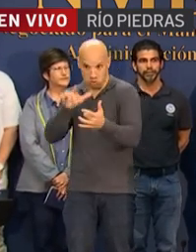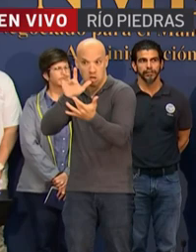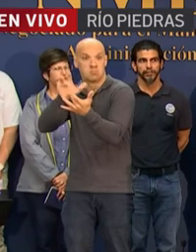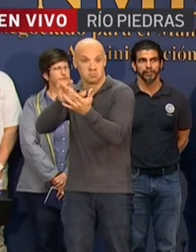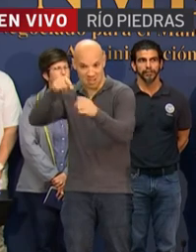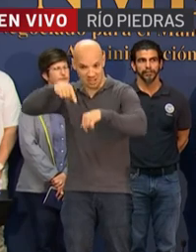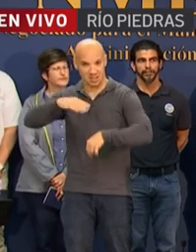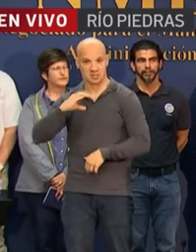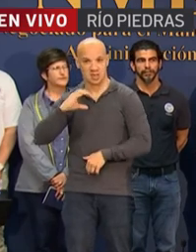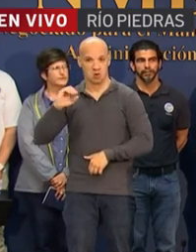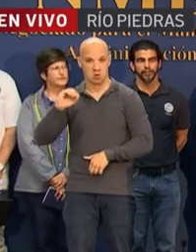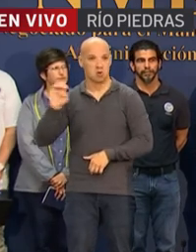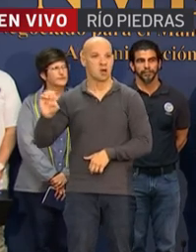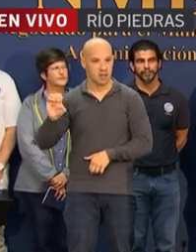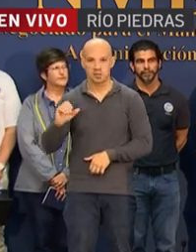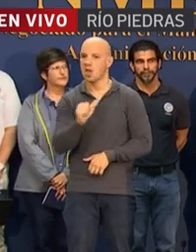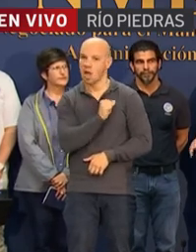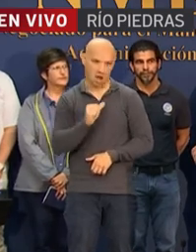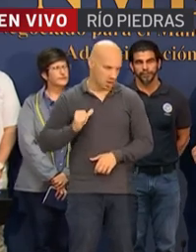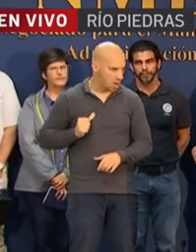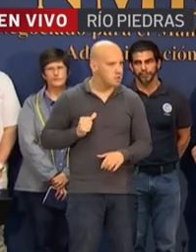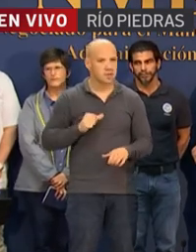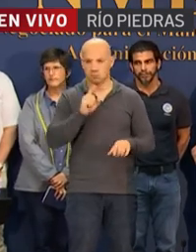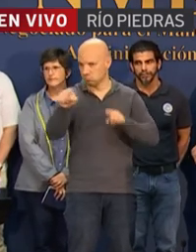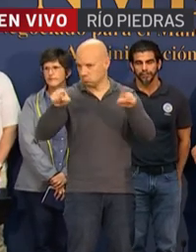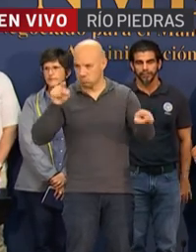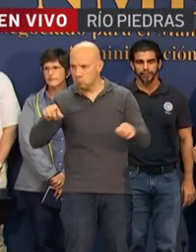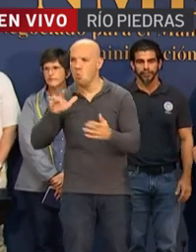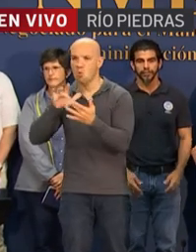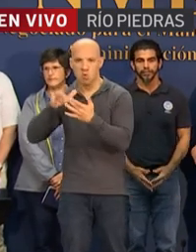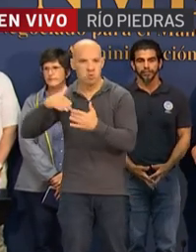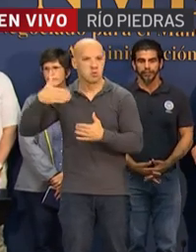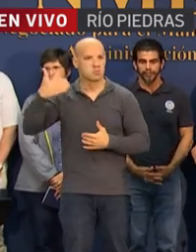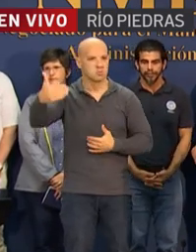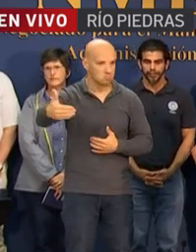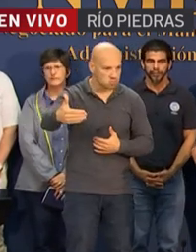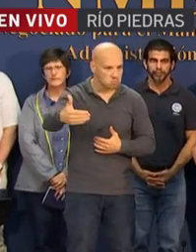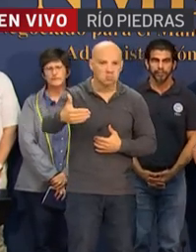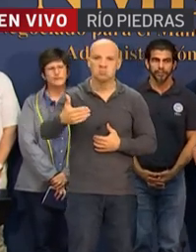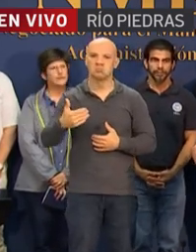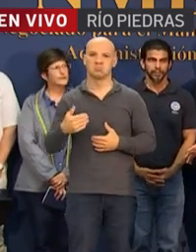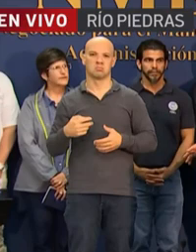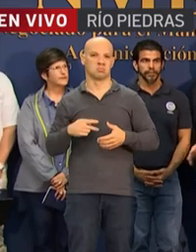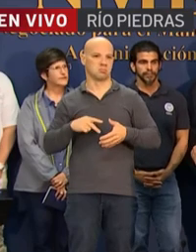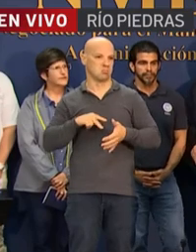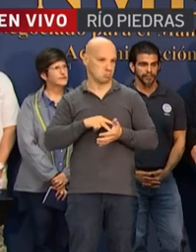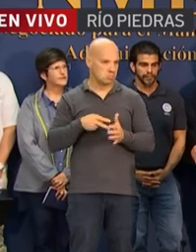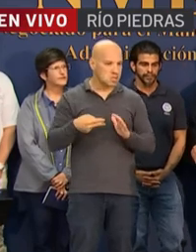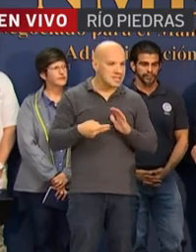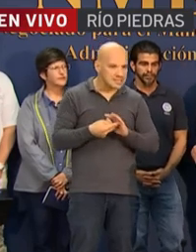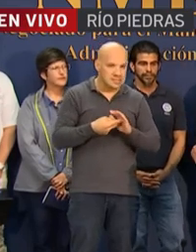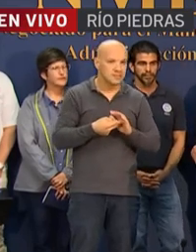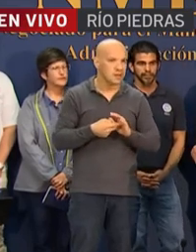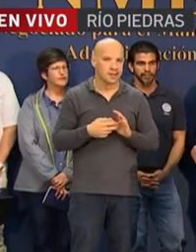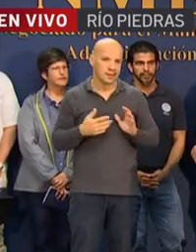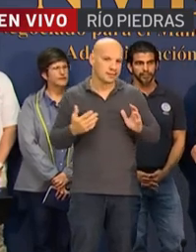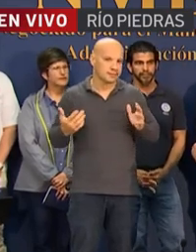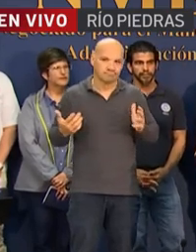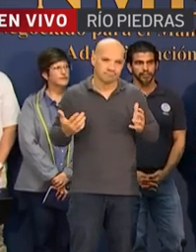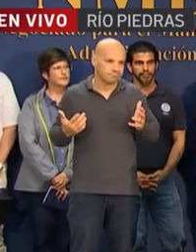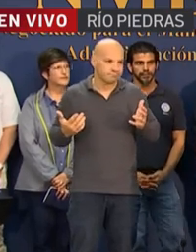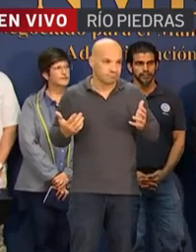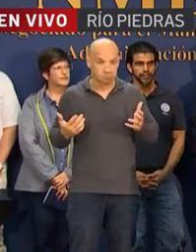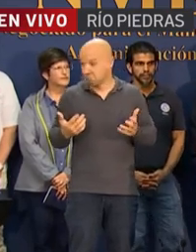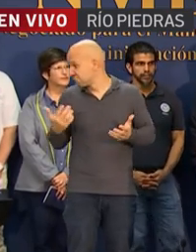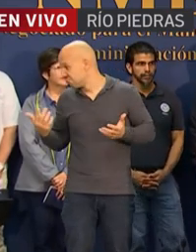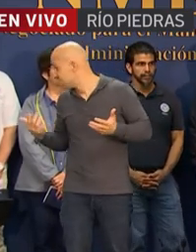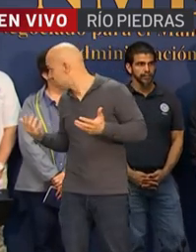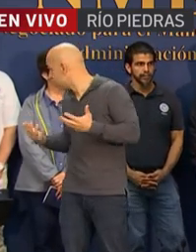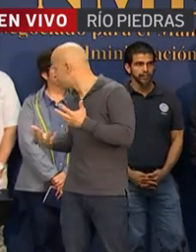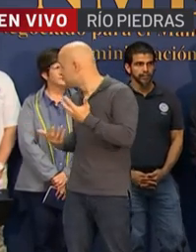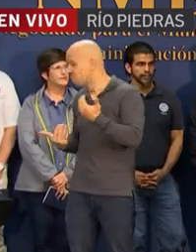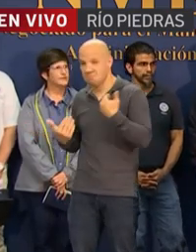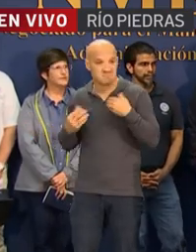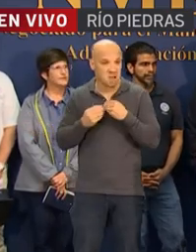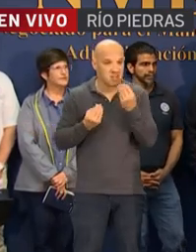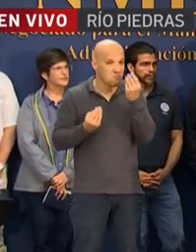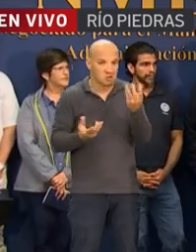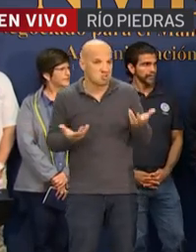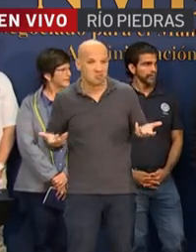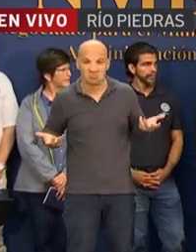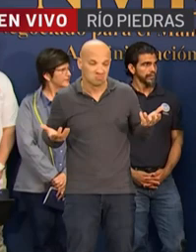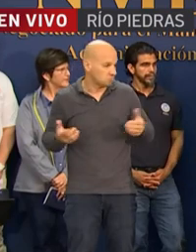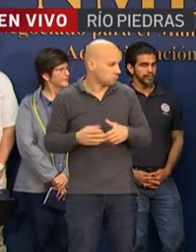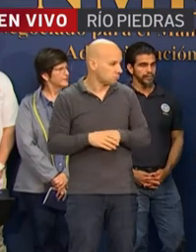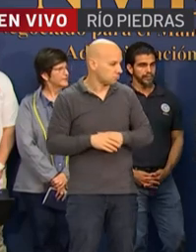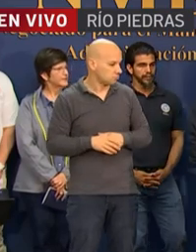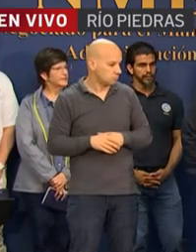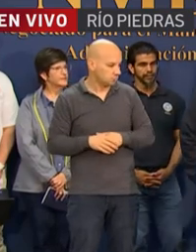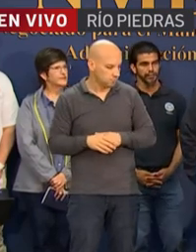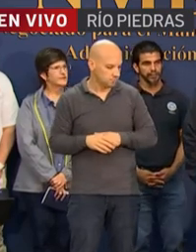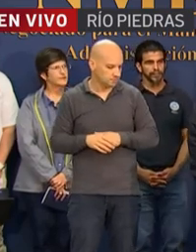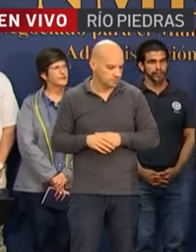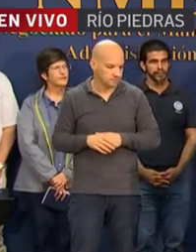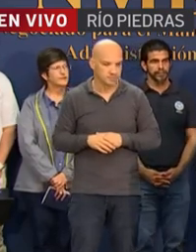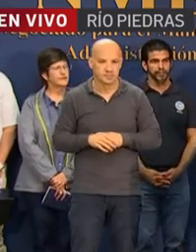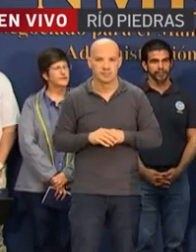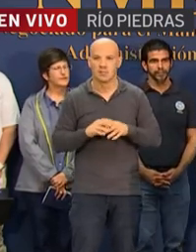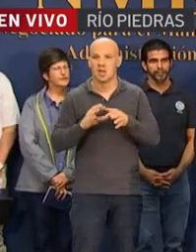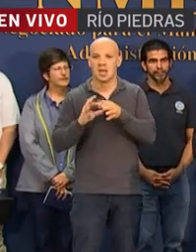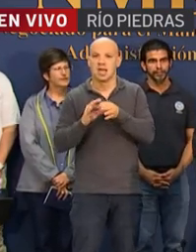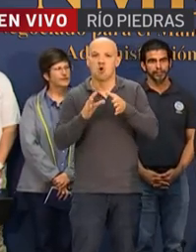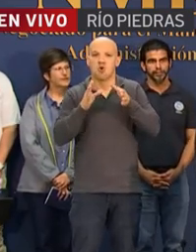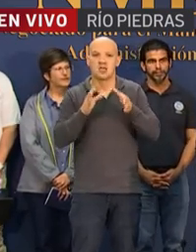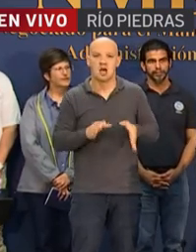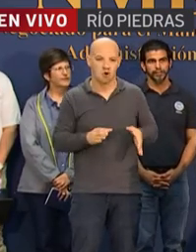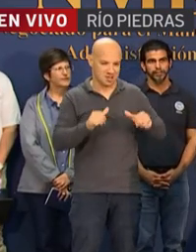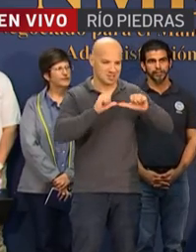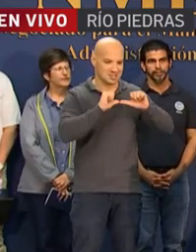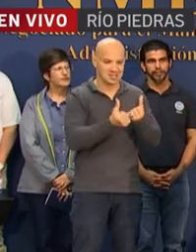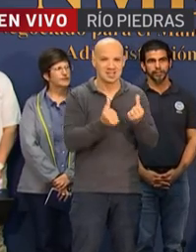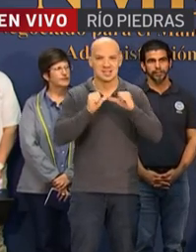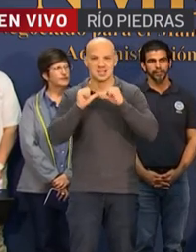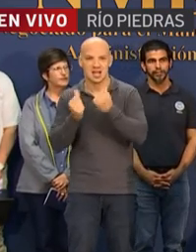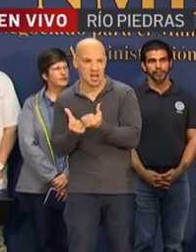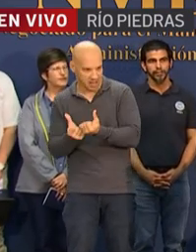NOSOTROS ESTAMOS SÓLO A LAS